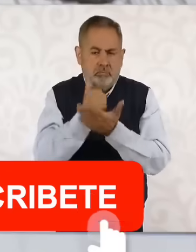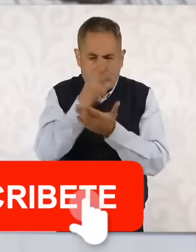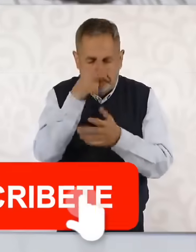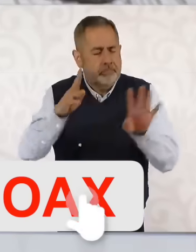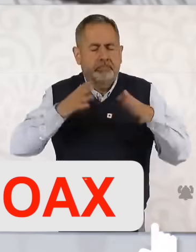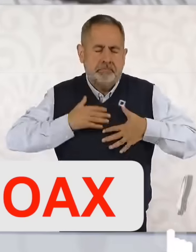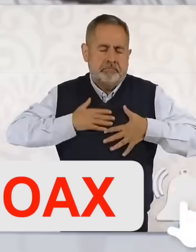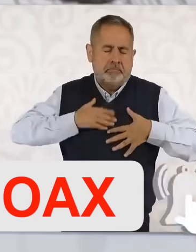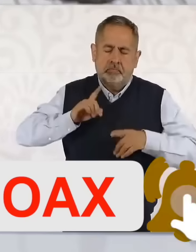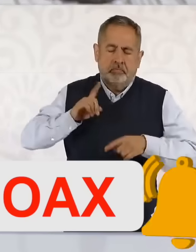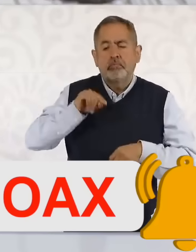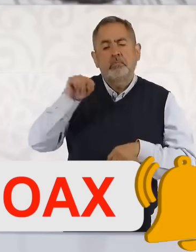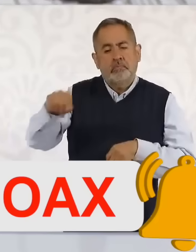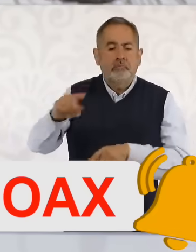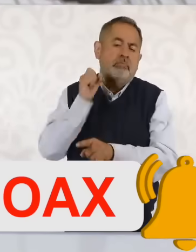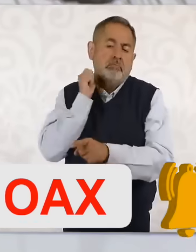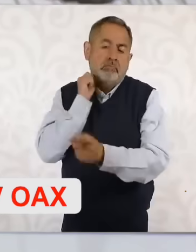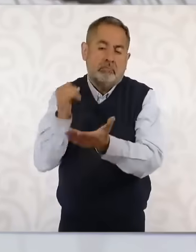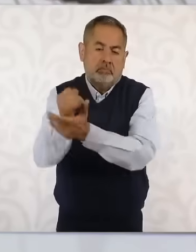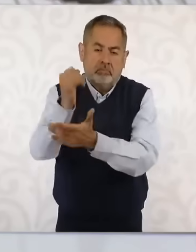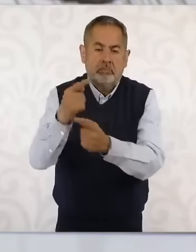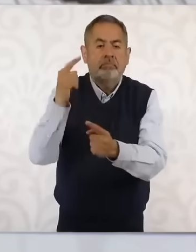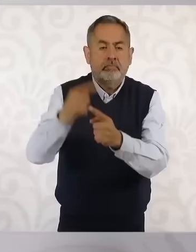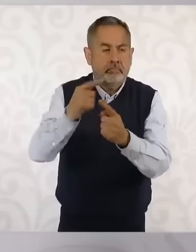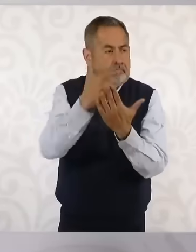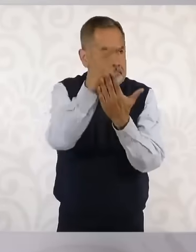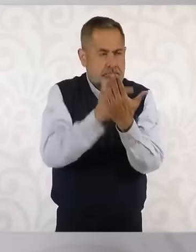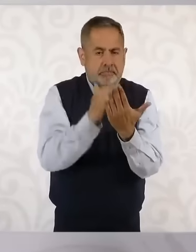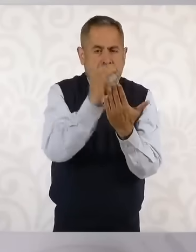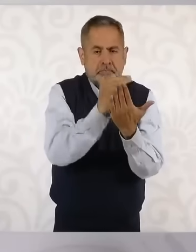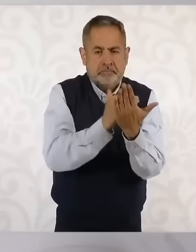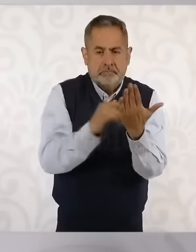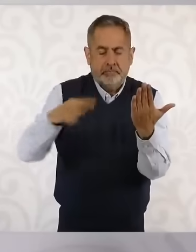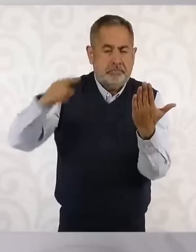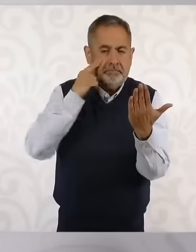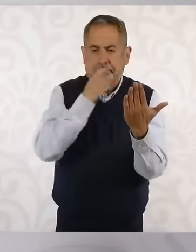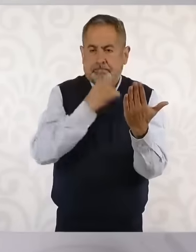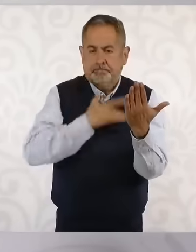al Senado tomar la decisión sobre la lista que ellos decidan, la que envían, etcétera, etcétera.